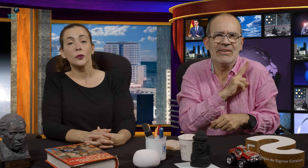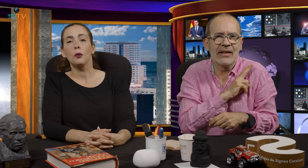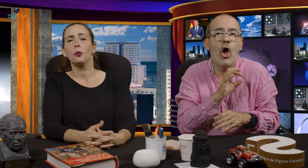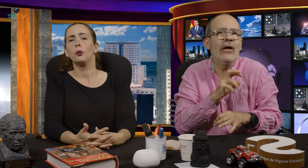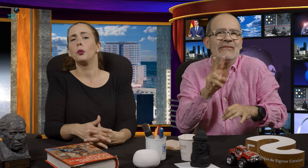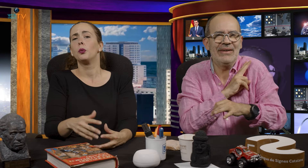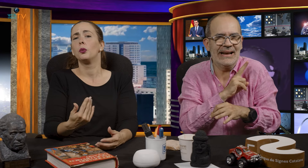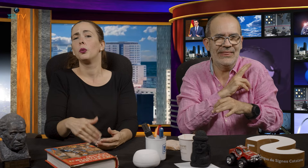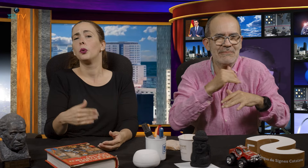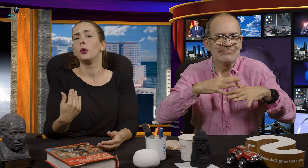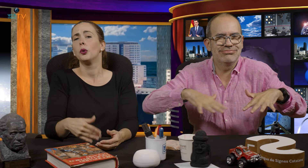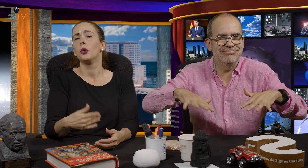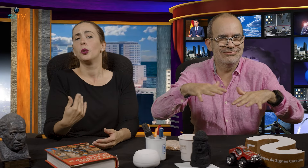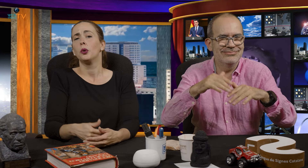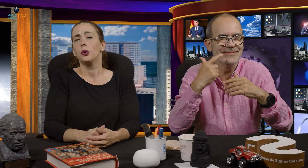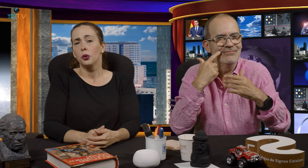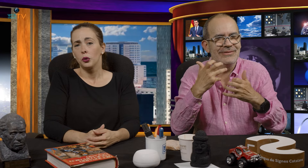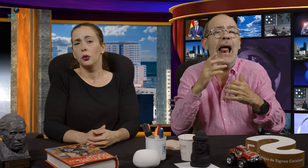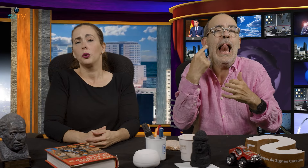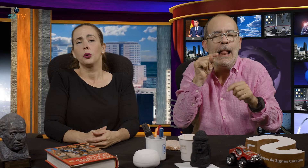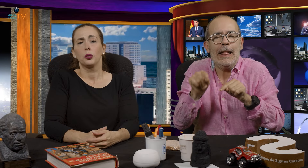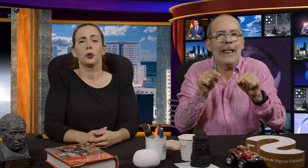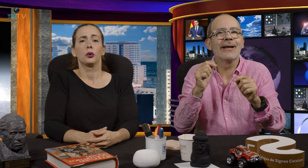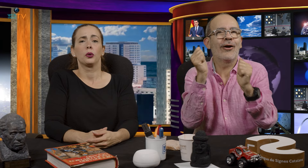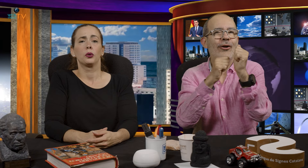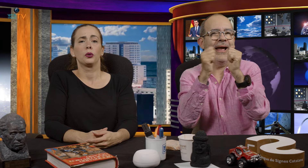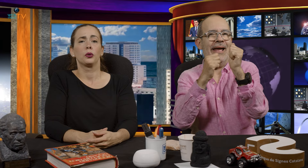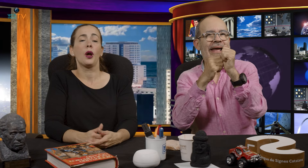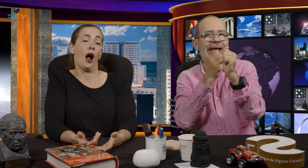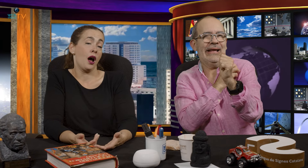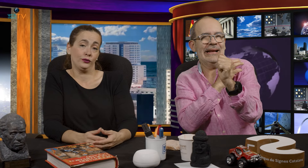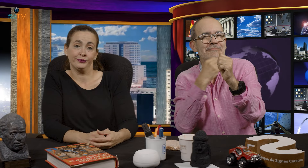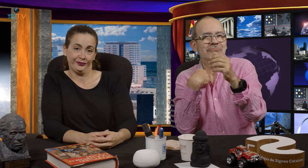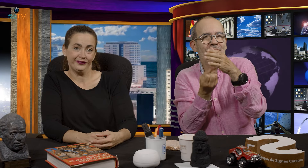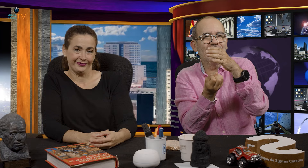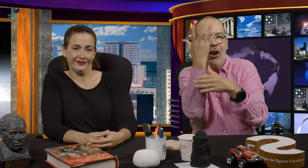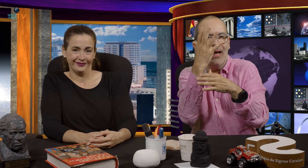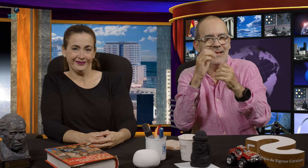todo es verde o verde. Sí que se ven algunas de las rocas de color gris del volcán, como este gris.